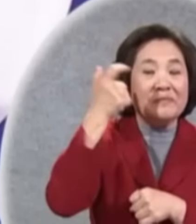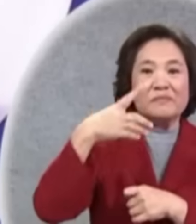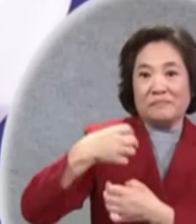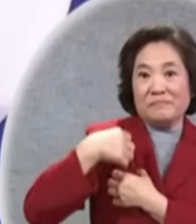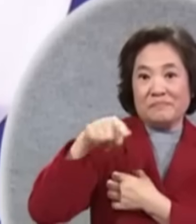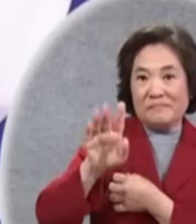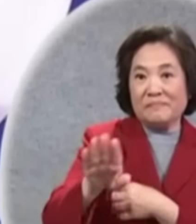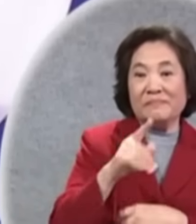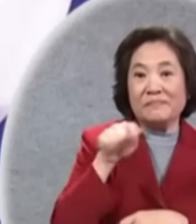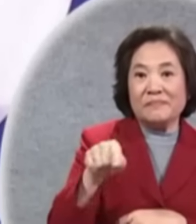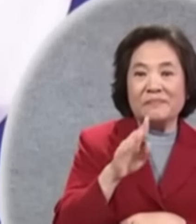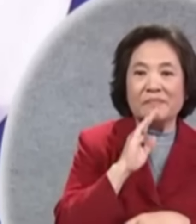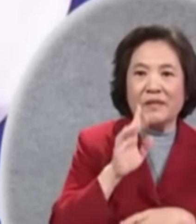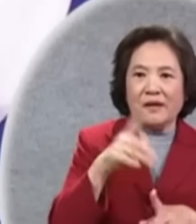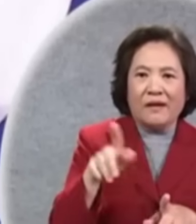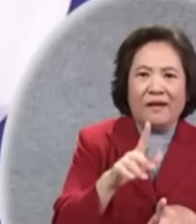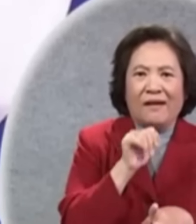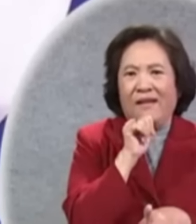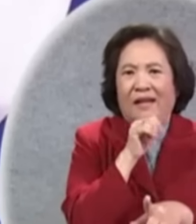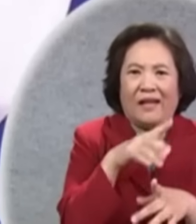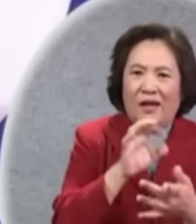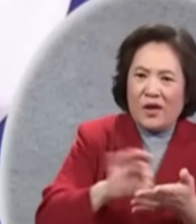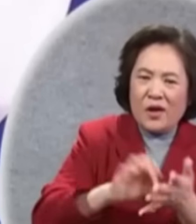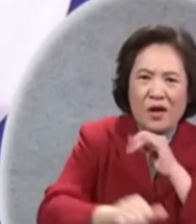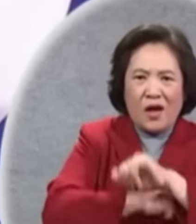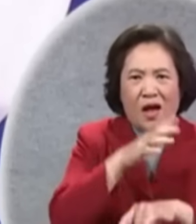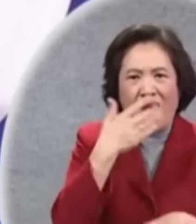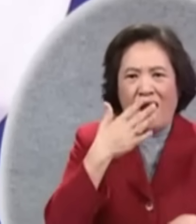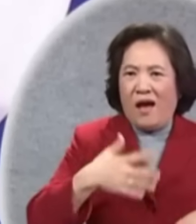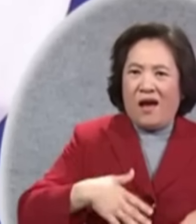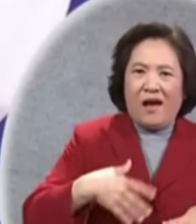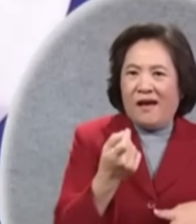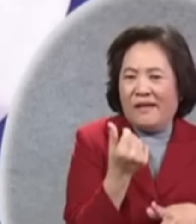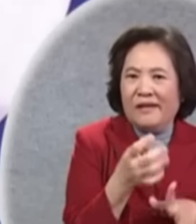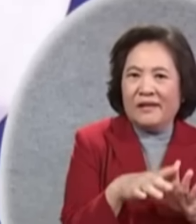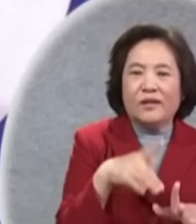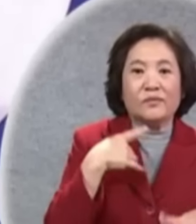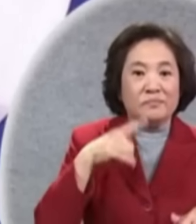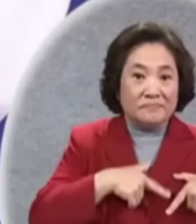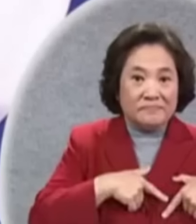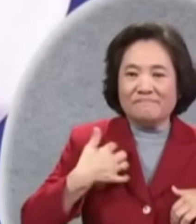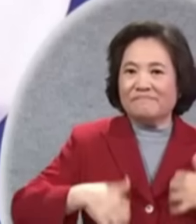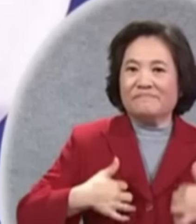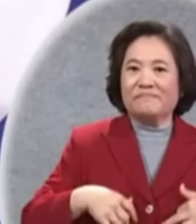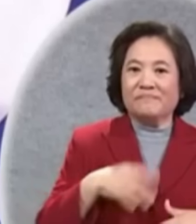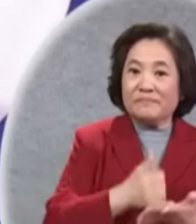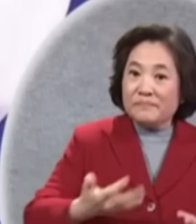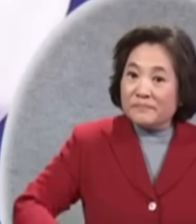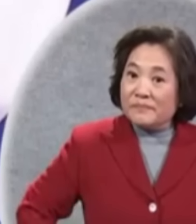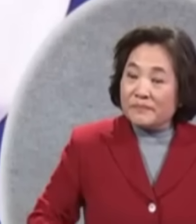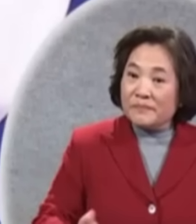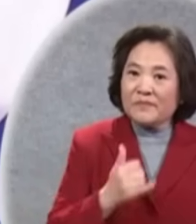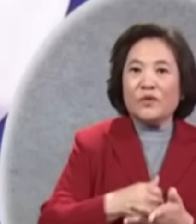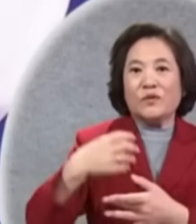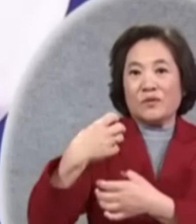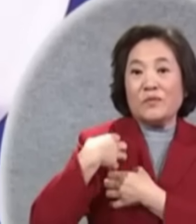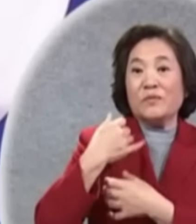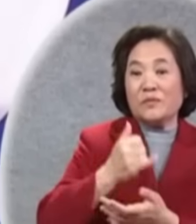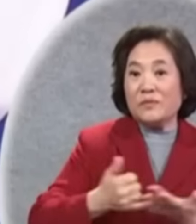我們的窮困的物質生活 但是我們心裡很快樂 退休之後 退伍之後 白天讀大學